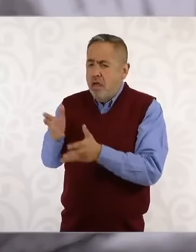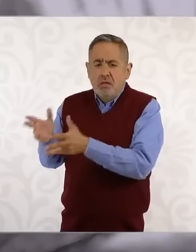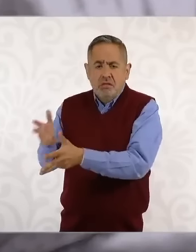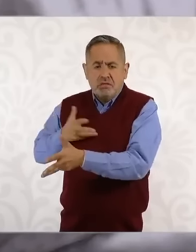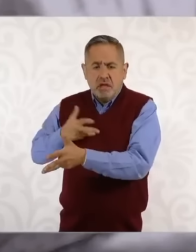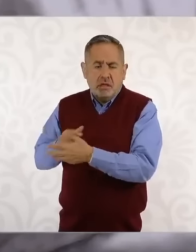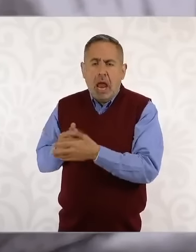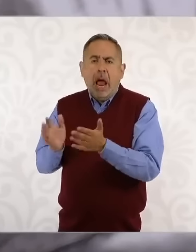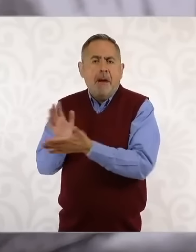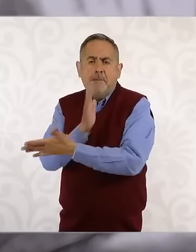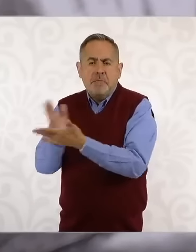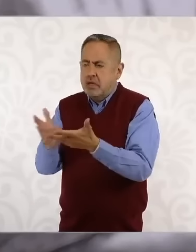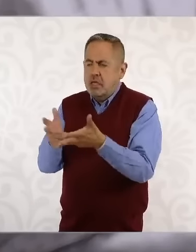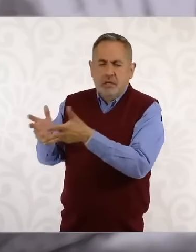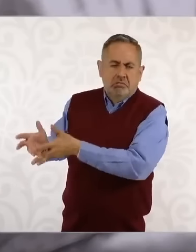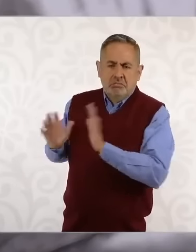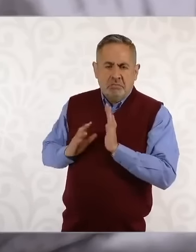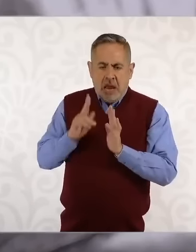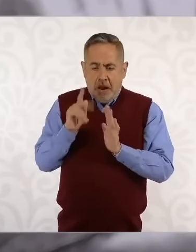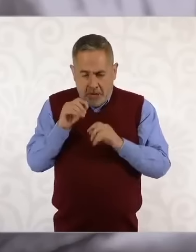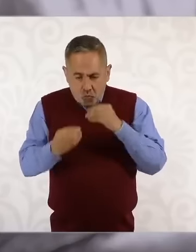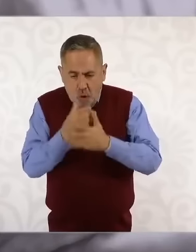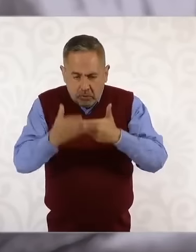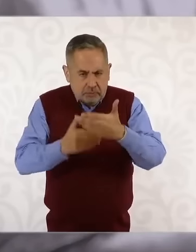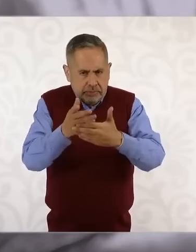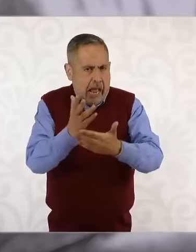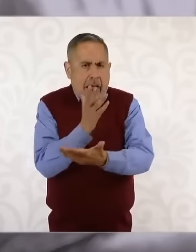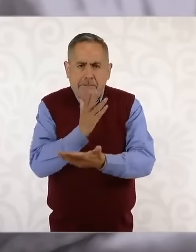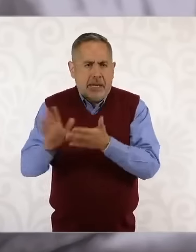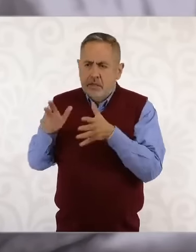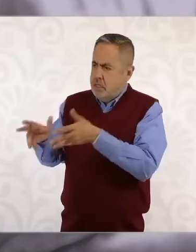muy independiente de todo nuestro plan para el crecimiento y el fortalecimiento de la de la